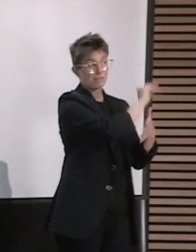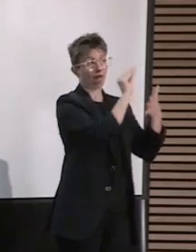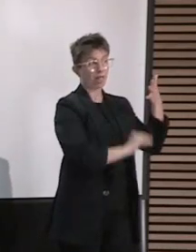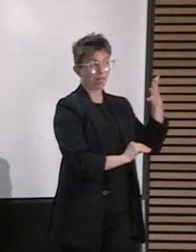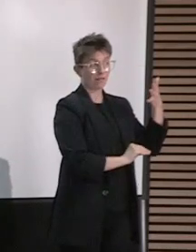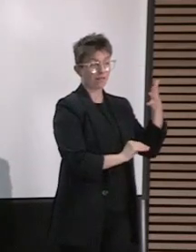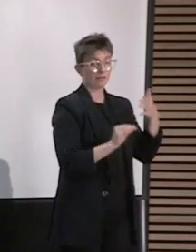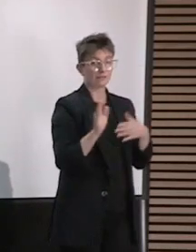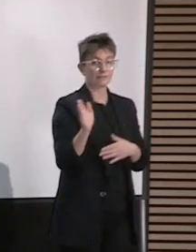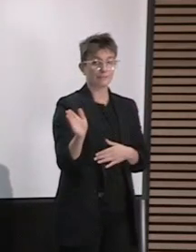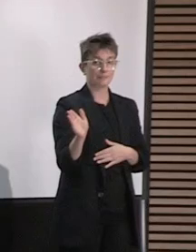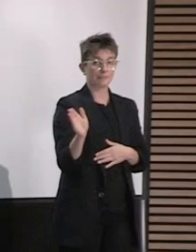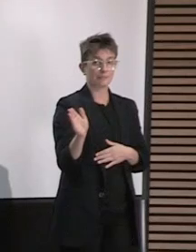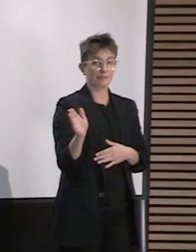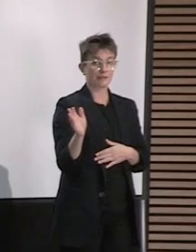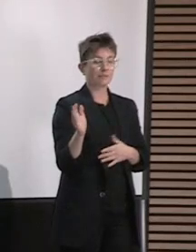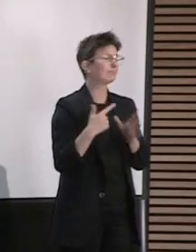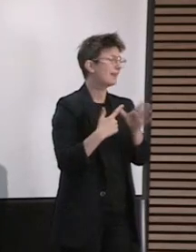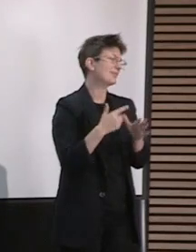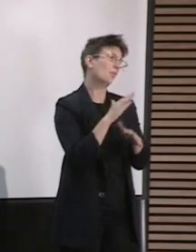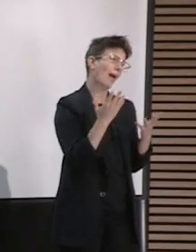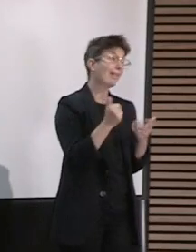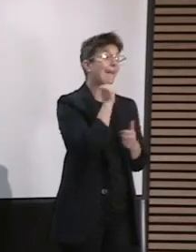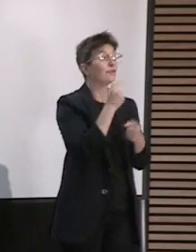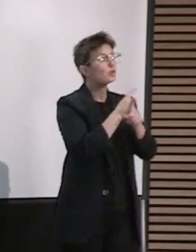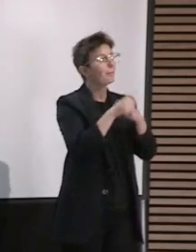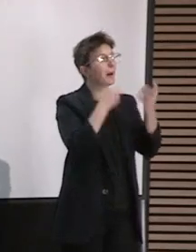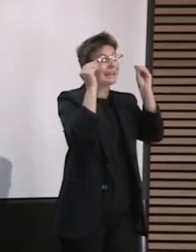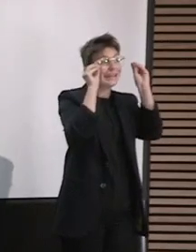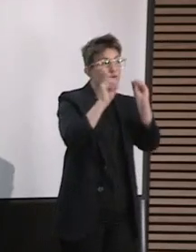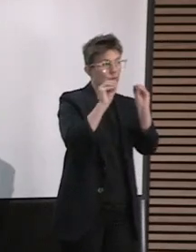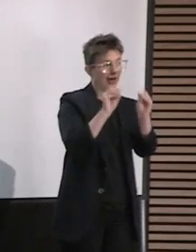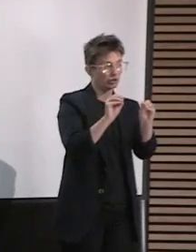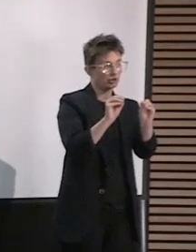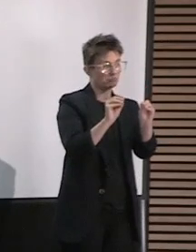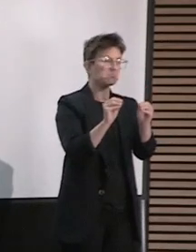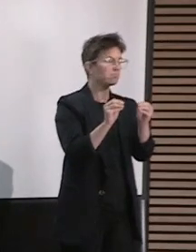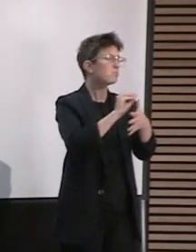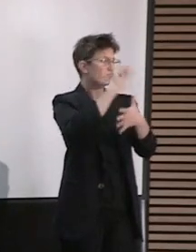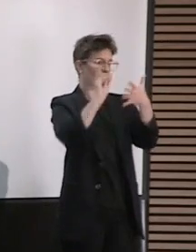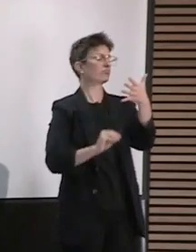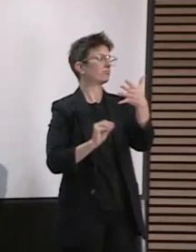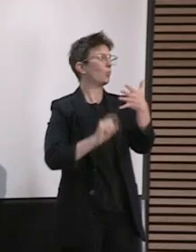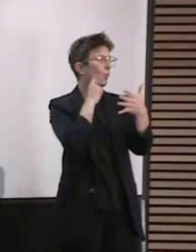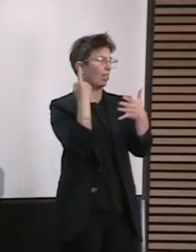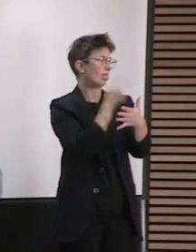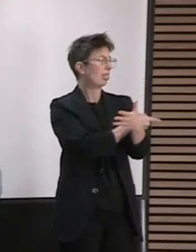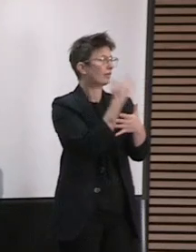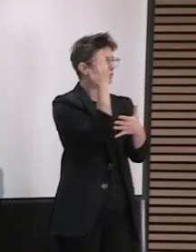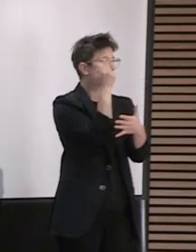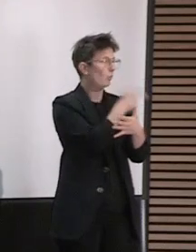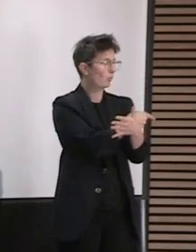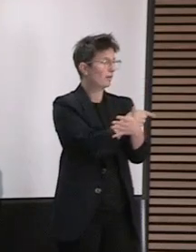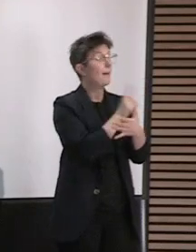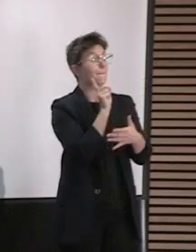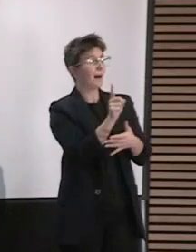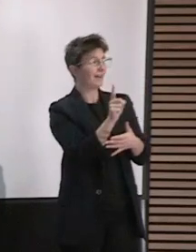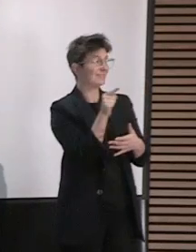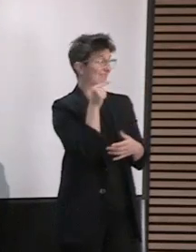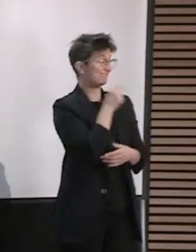ko taku tuunga. Tino rereke mai